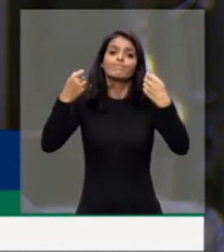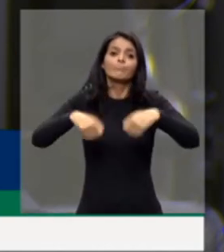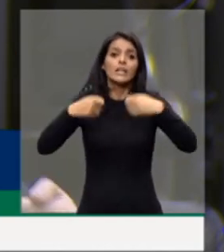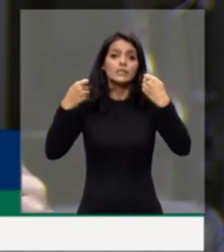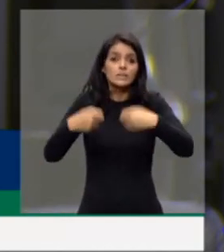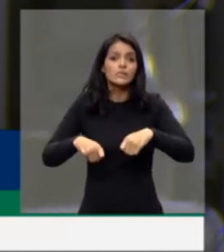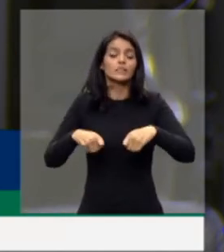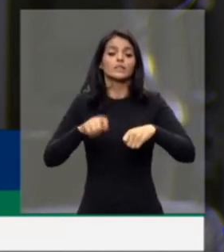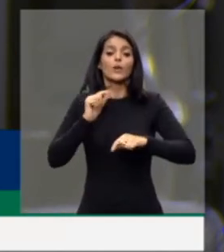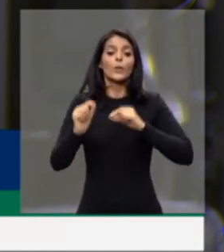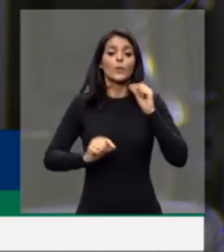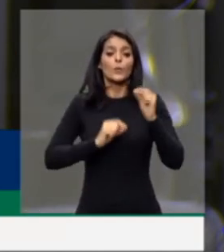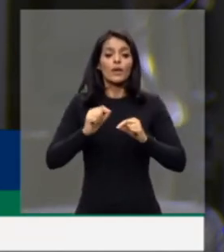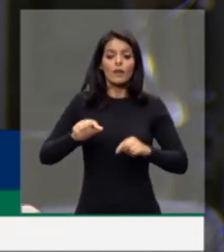SE RETIRARMOS DE PAUTA NESTE MOMENTO OU ADO IRMÃS A